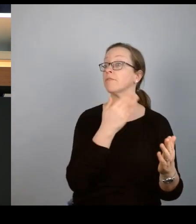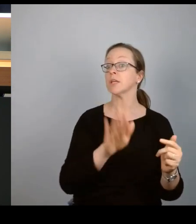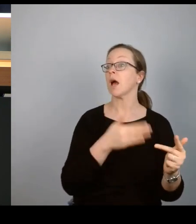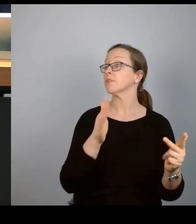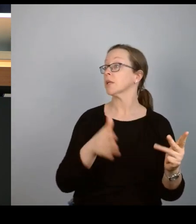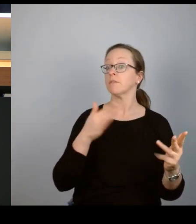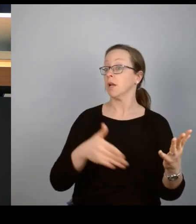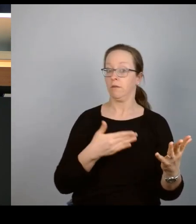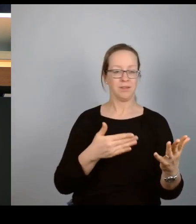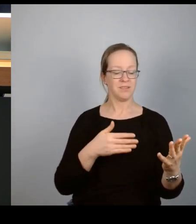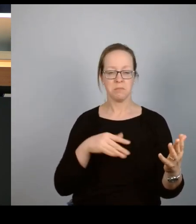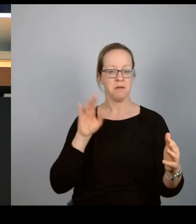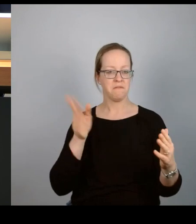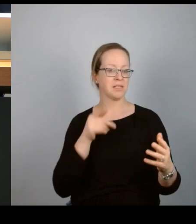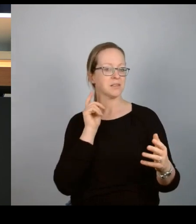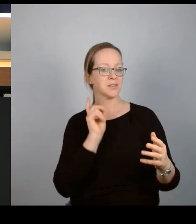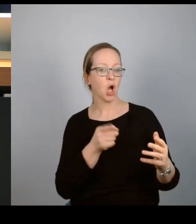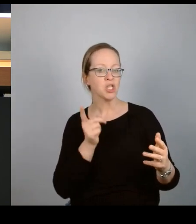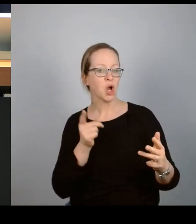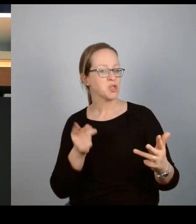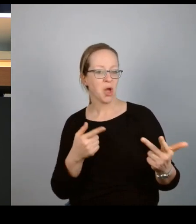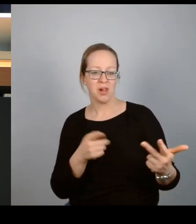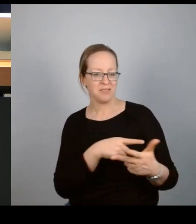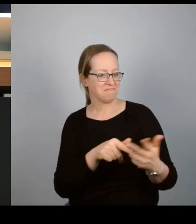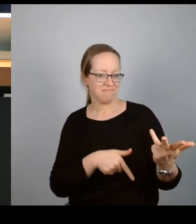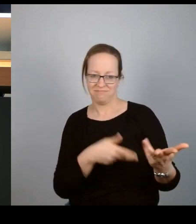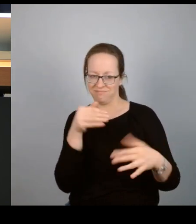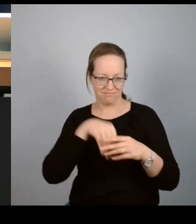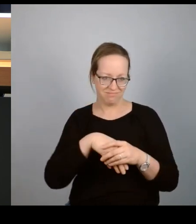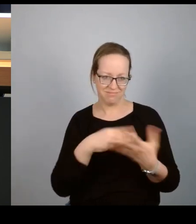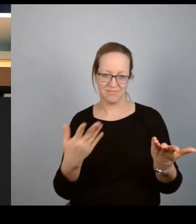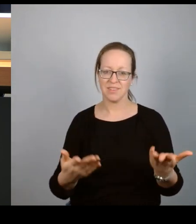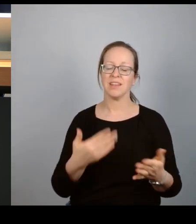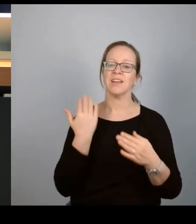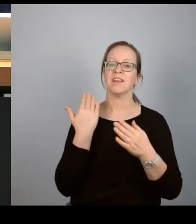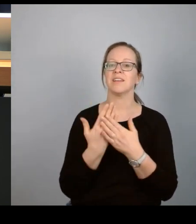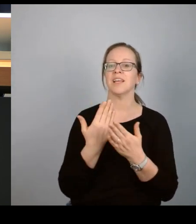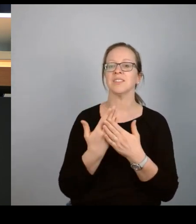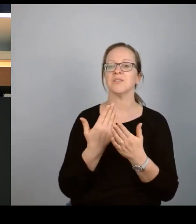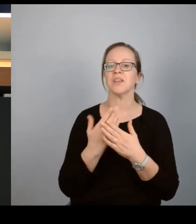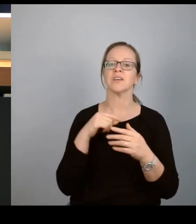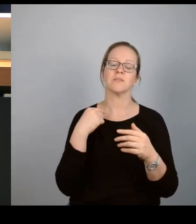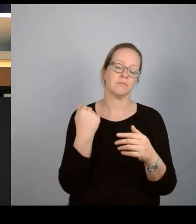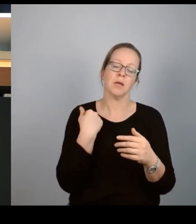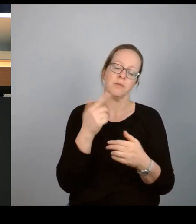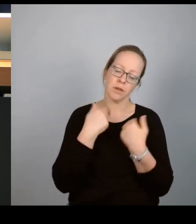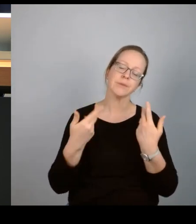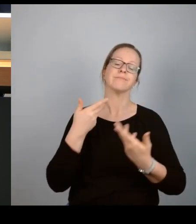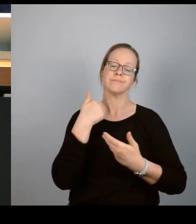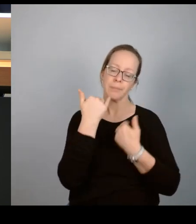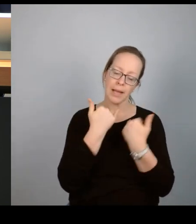Aber auch Videokonferenz-Systeme, in dem in der Verwaltung sind natürlich angekommen, weil die Verwaltung auch ins Home Office ziehen musste am Ende.